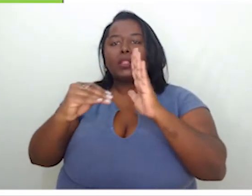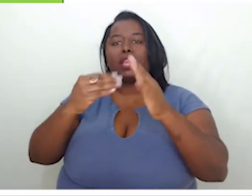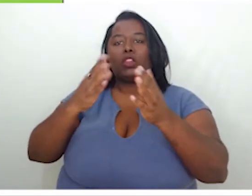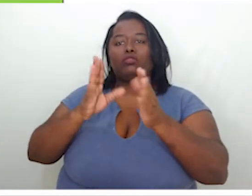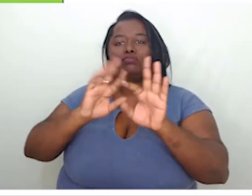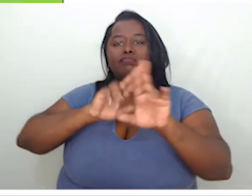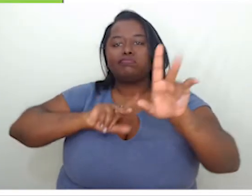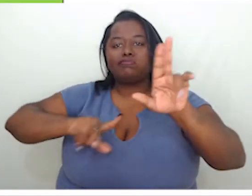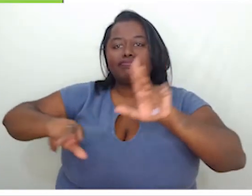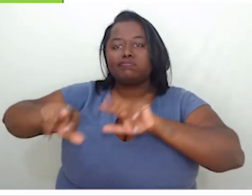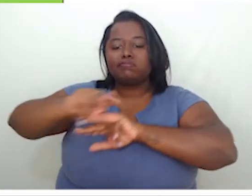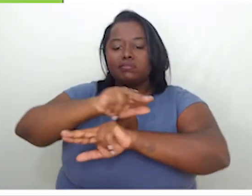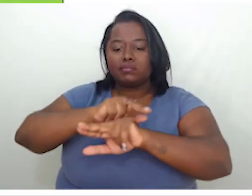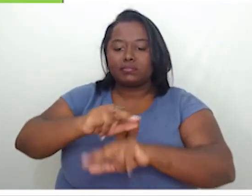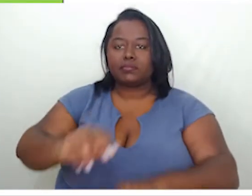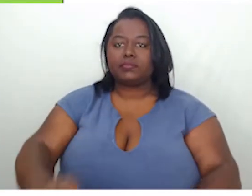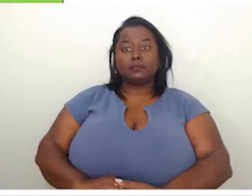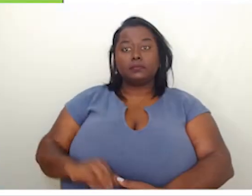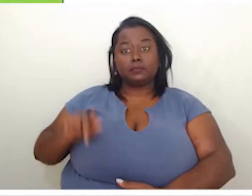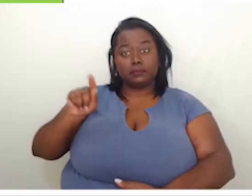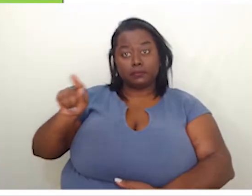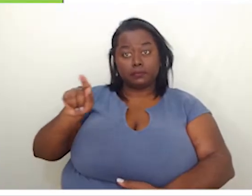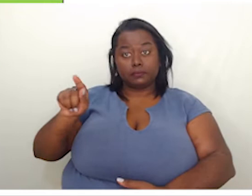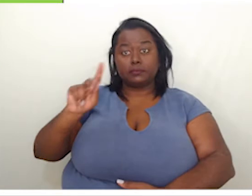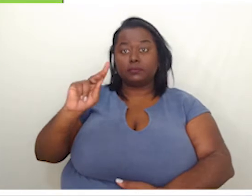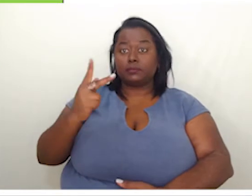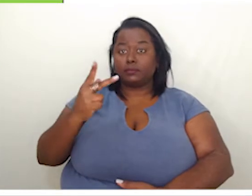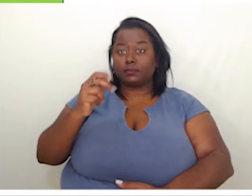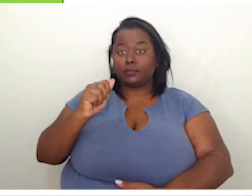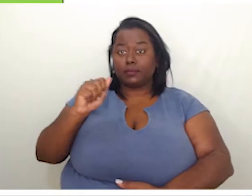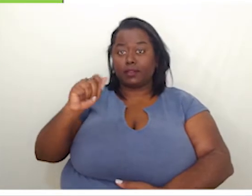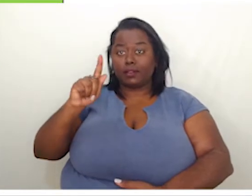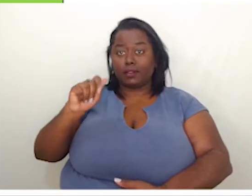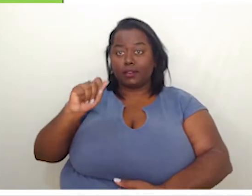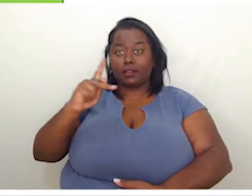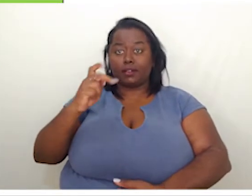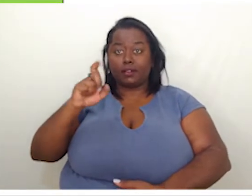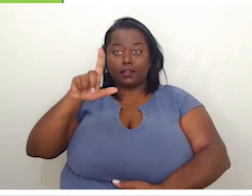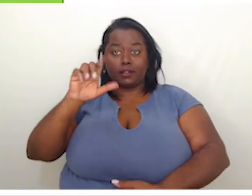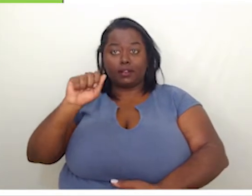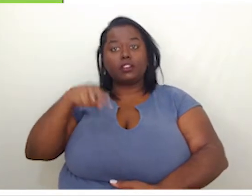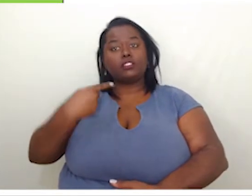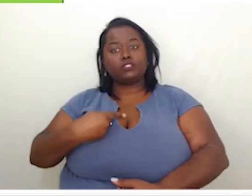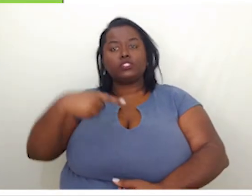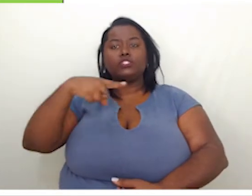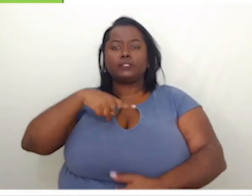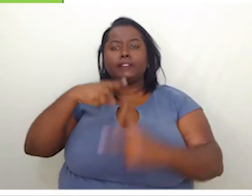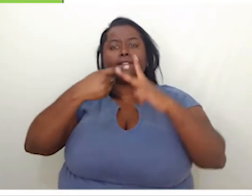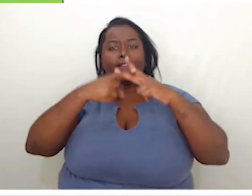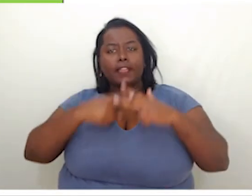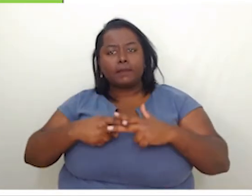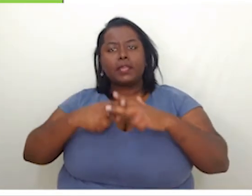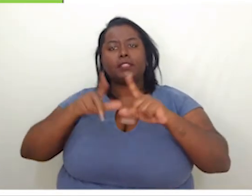En Hakka-Helia también usamos ambientes de aprendizaje de estudiante y grupos de pares,